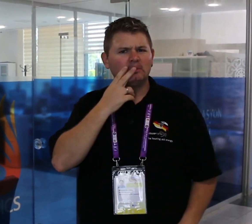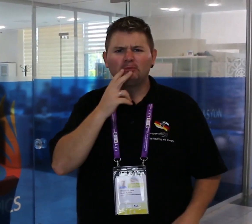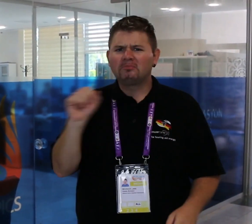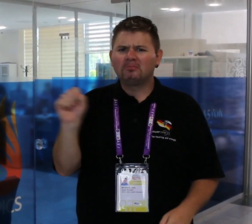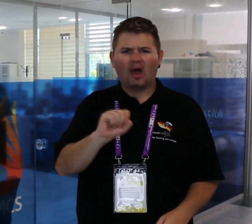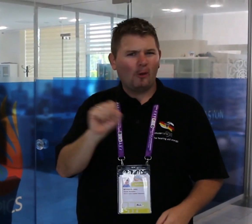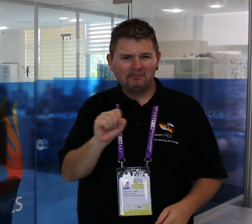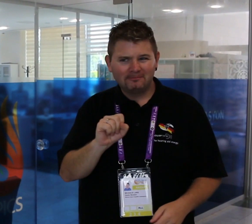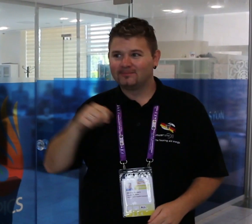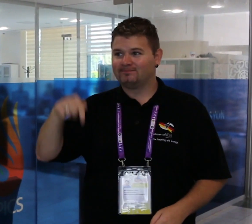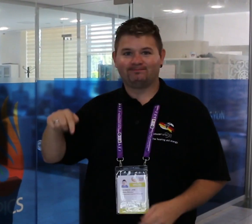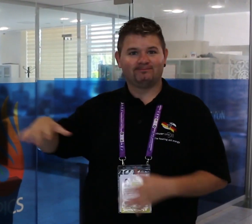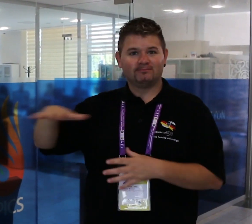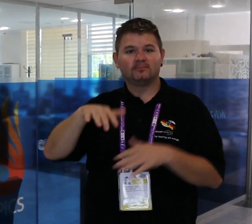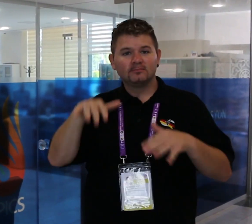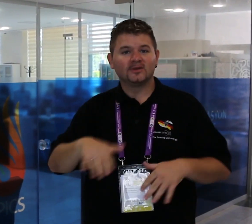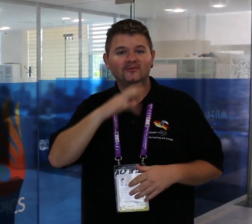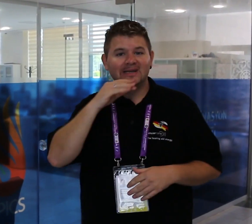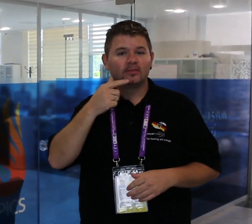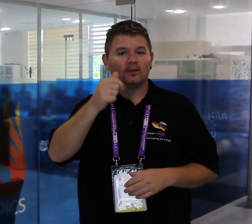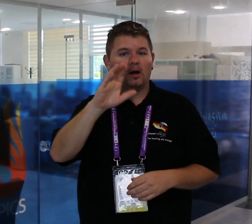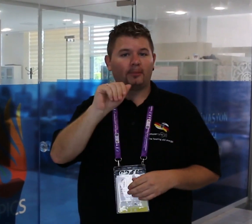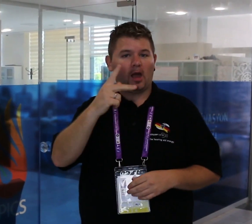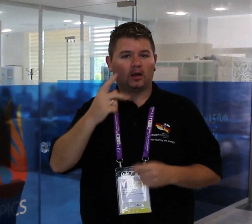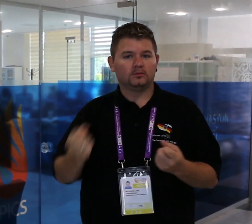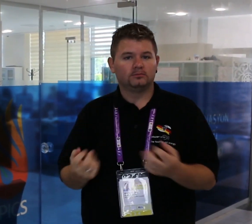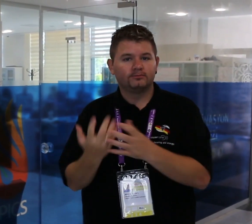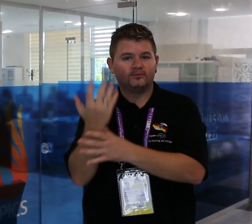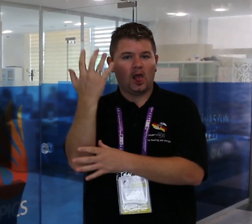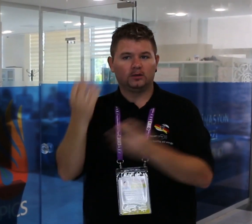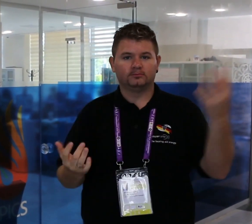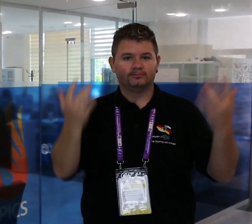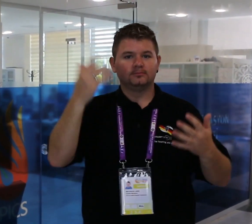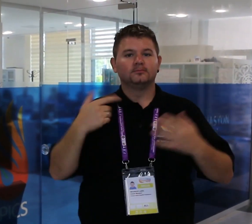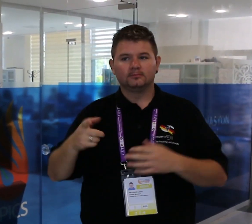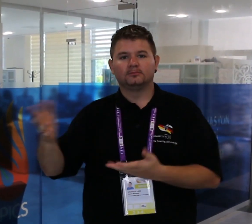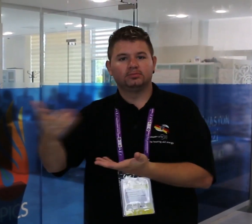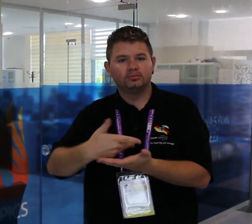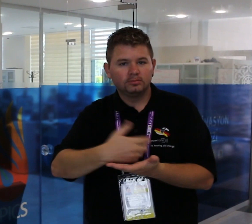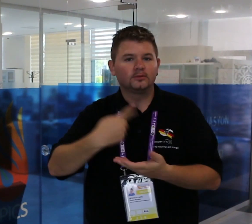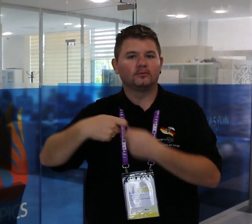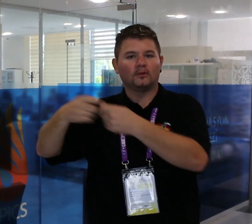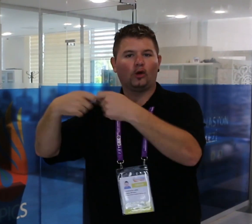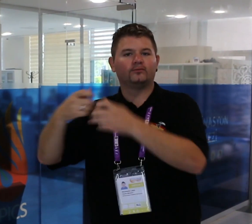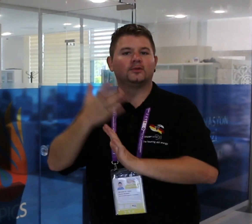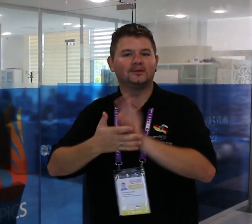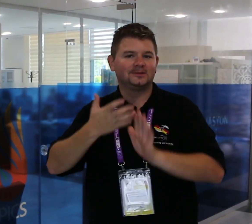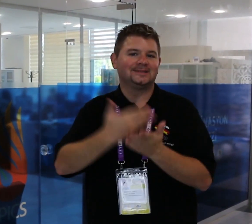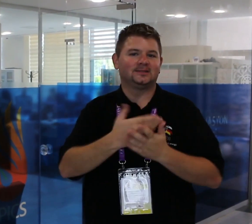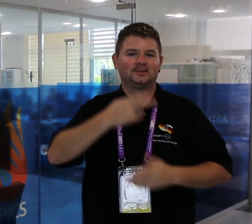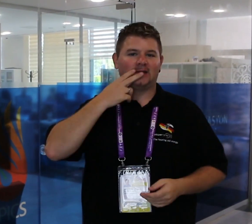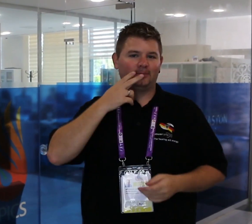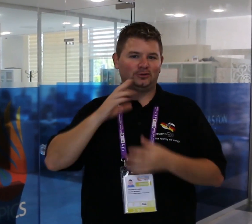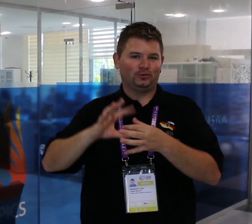Die Stadt hat diesen Gebärdennamen bekommen, da es hier in der Umgebung viele Tabakpflanzen gibt, die abgebaut und verkauft werden.